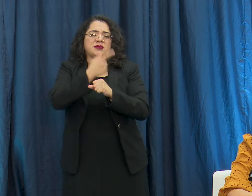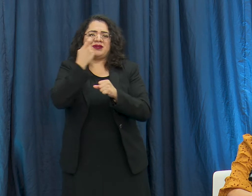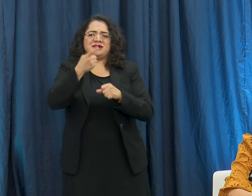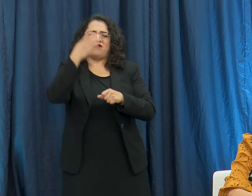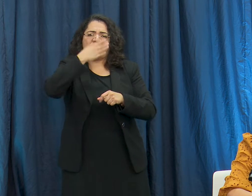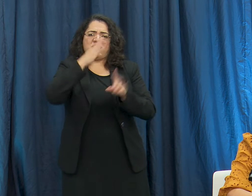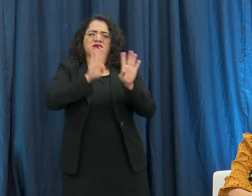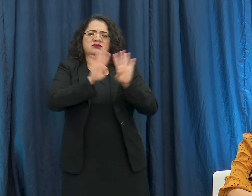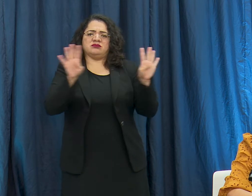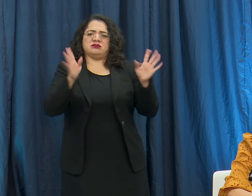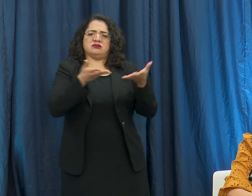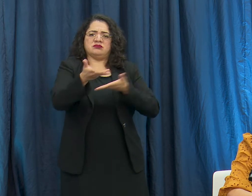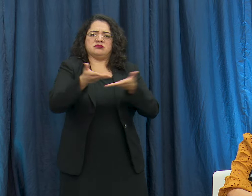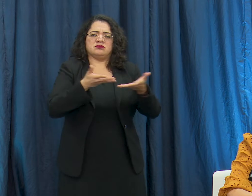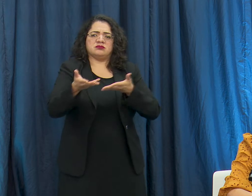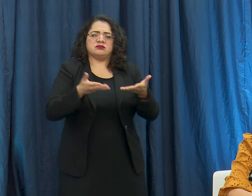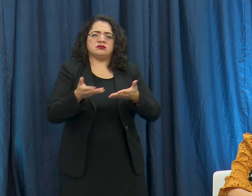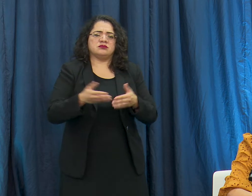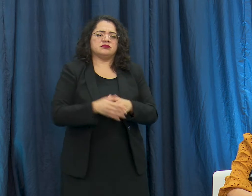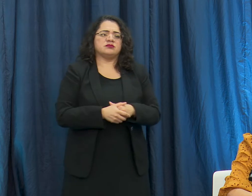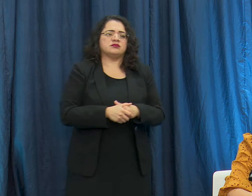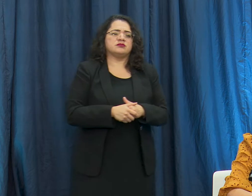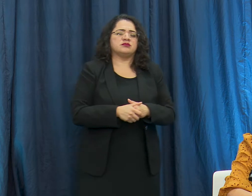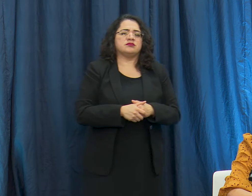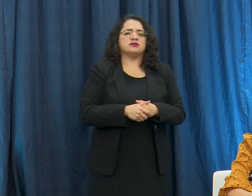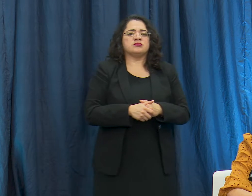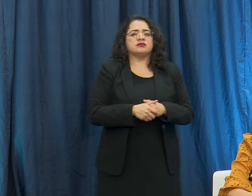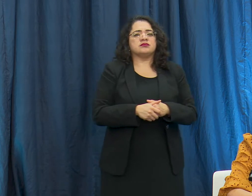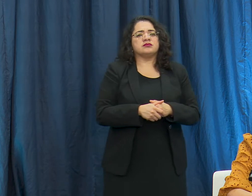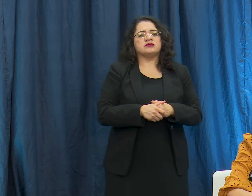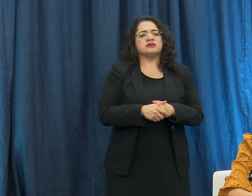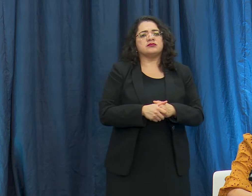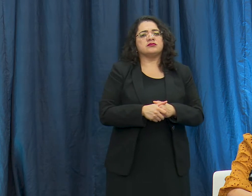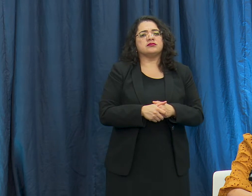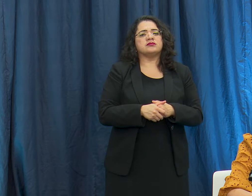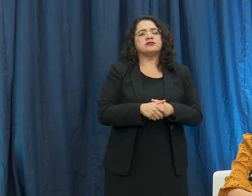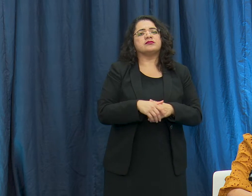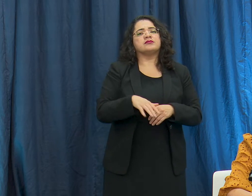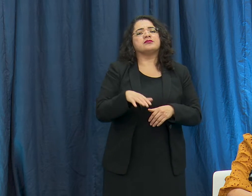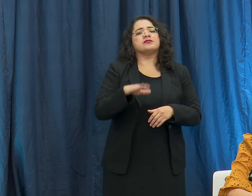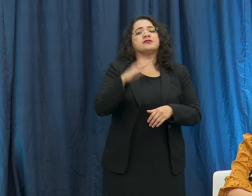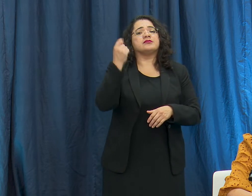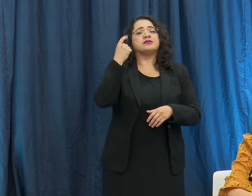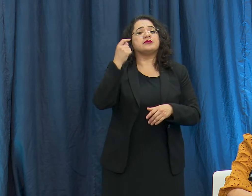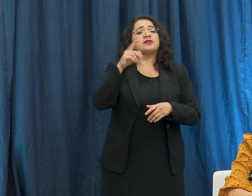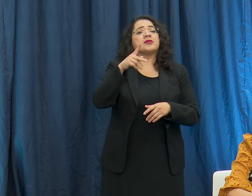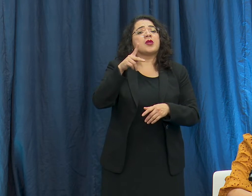nose uma today's deforest y el centro de el naturally esse en el parque güell o